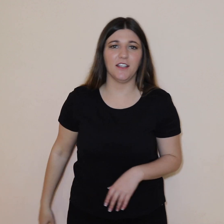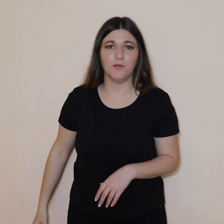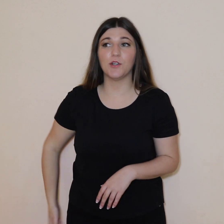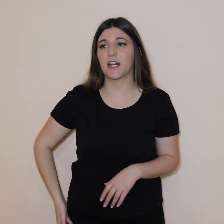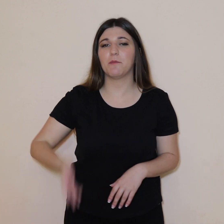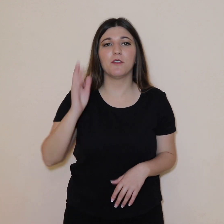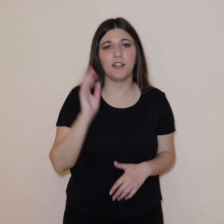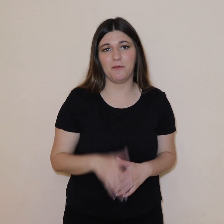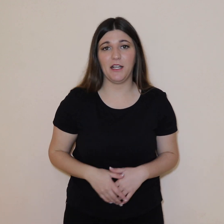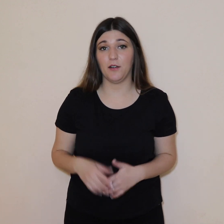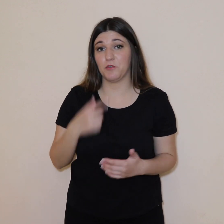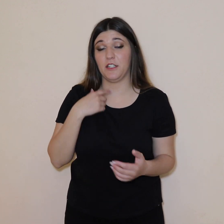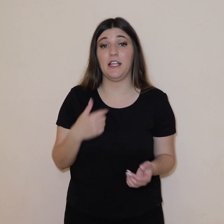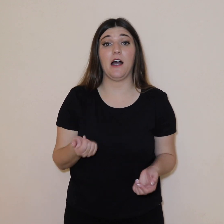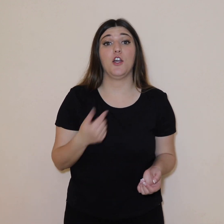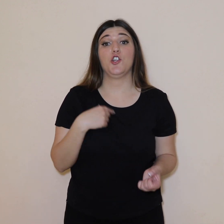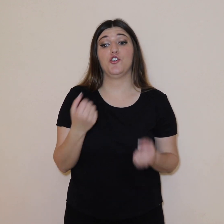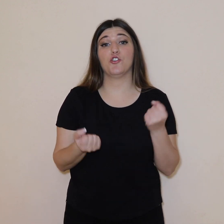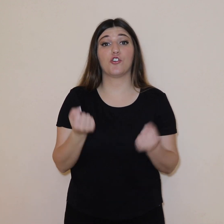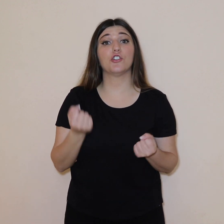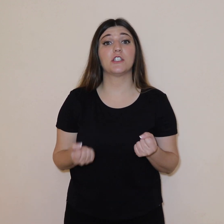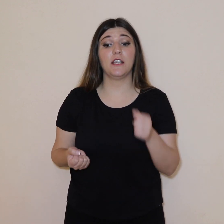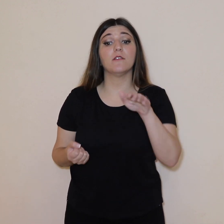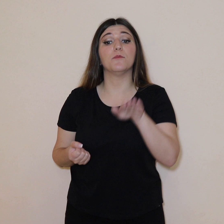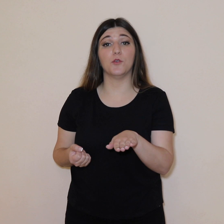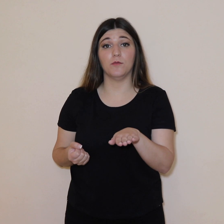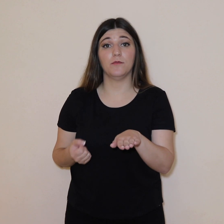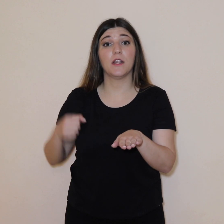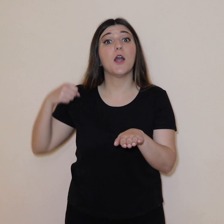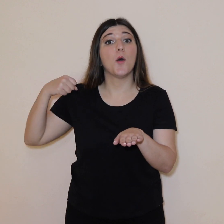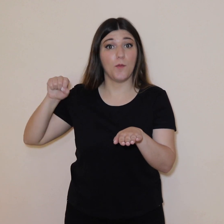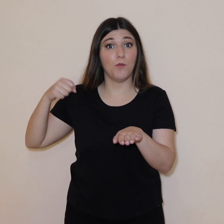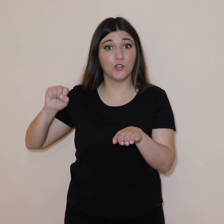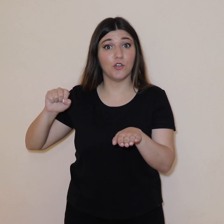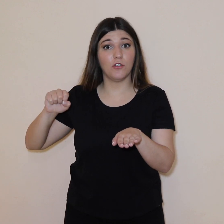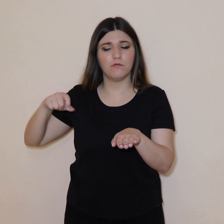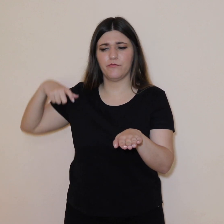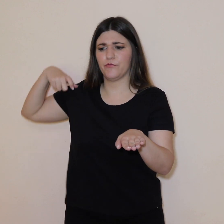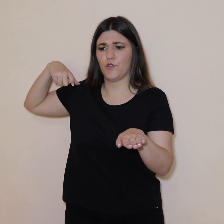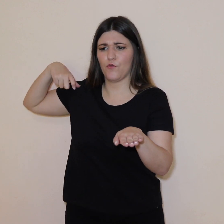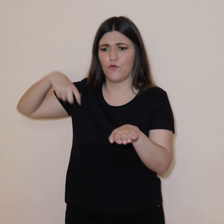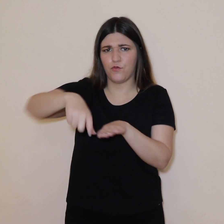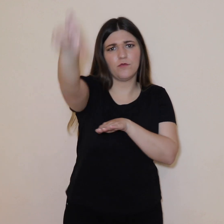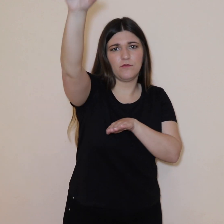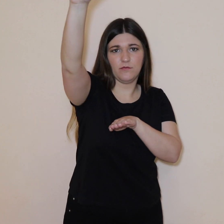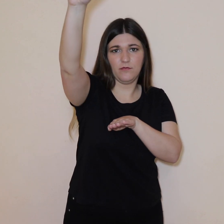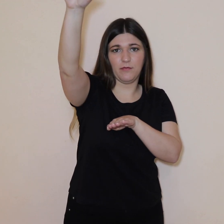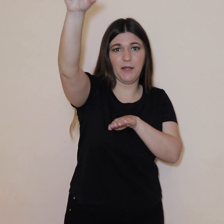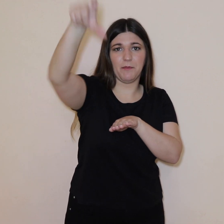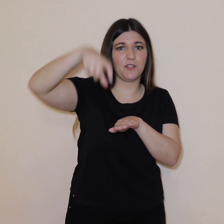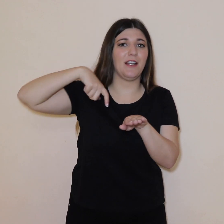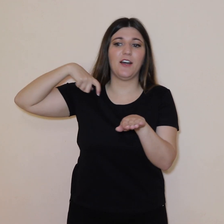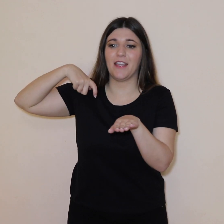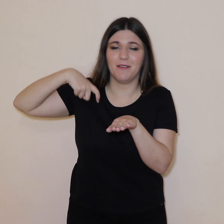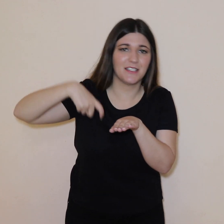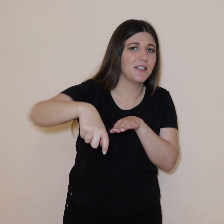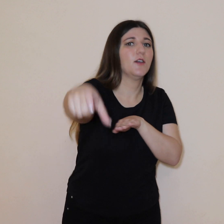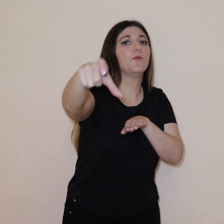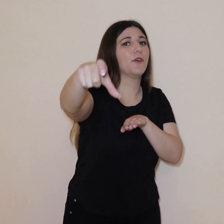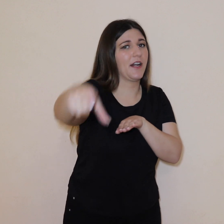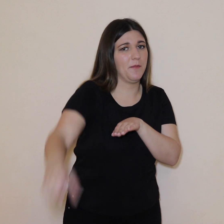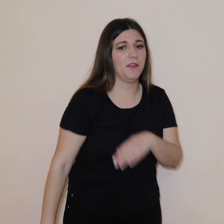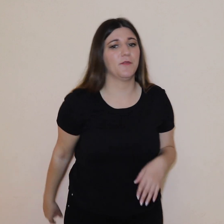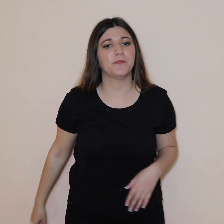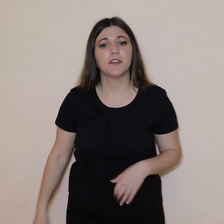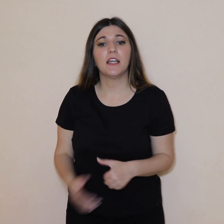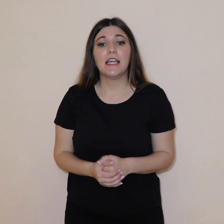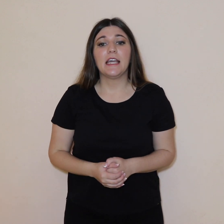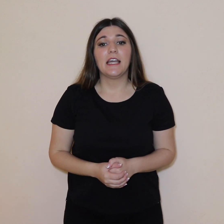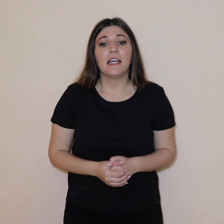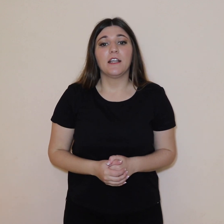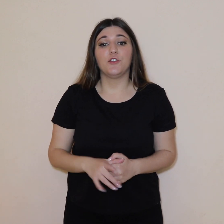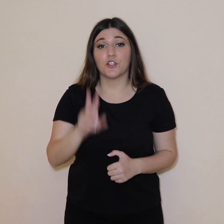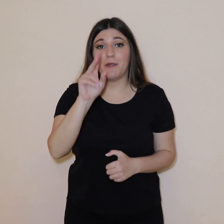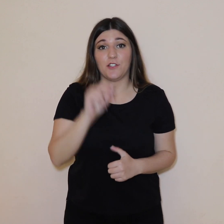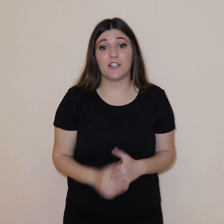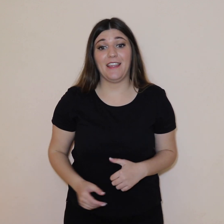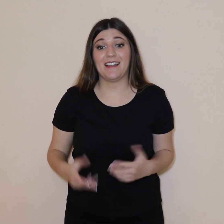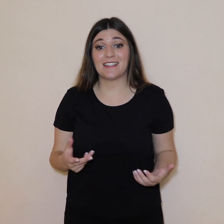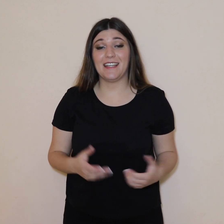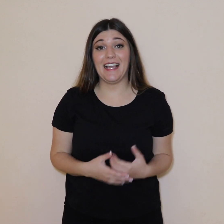muy rápido diría yo coche o moto, me pasó al lado y además muy rápido. Dos más nos quedan que sería